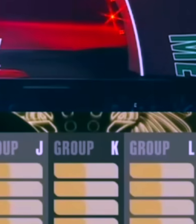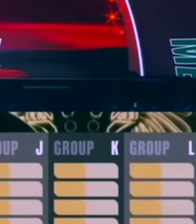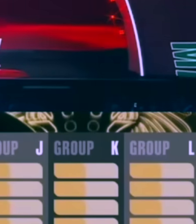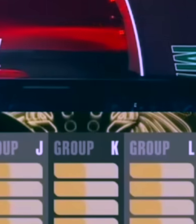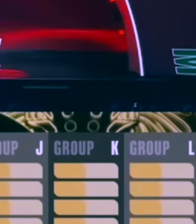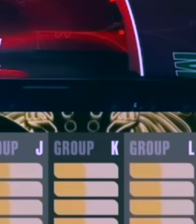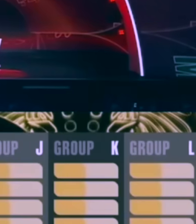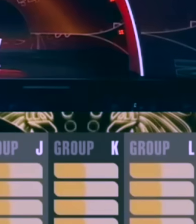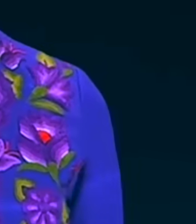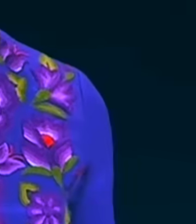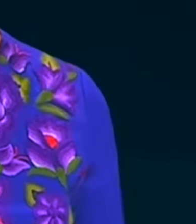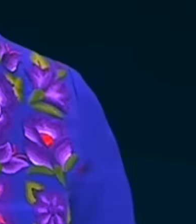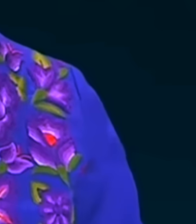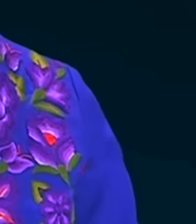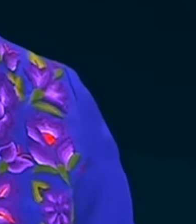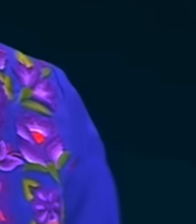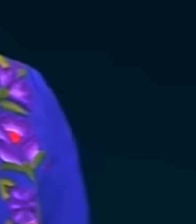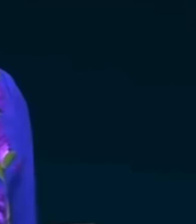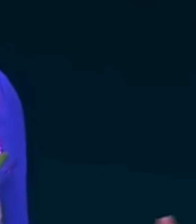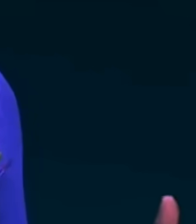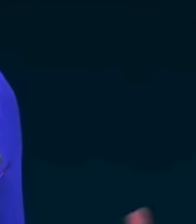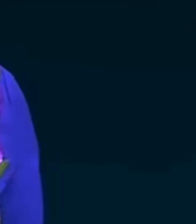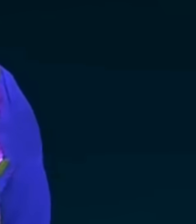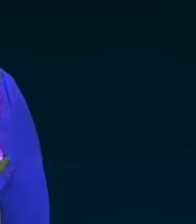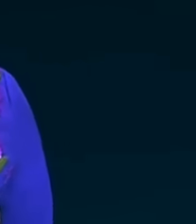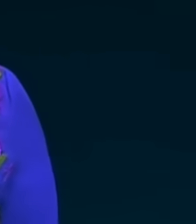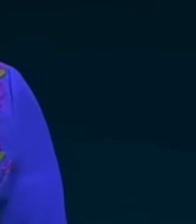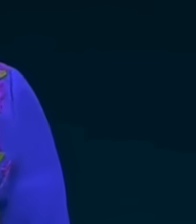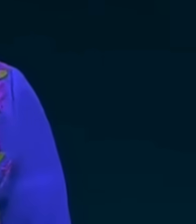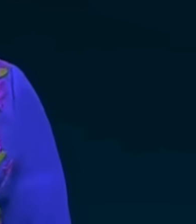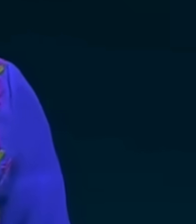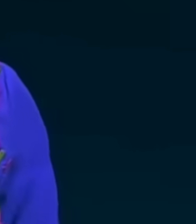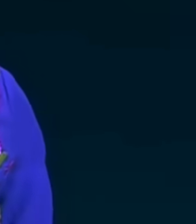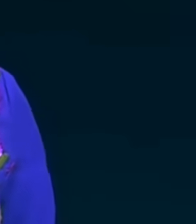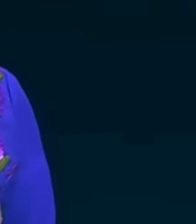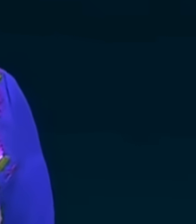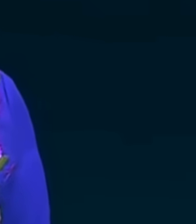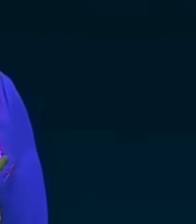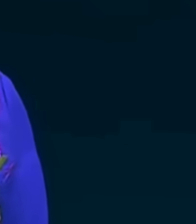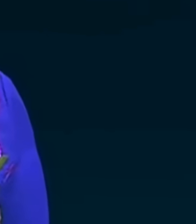a 6 meses de iniciar el mundial, dejando en claro que en nuestro país se practica el juego de pelota